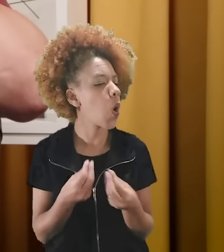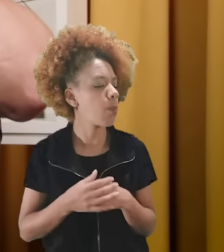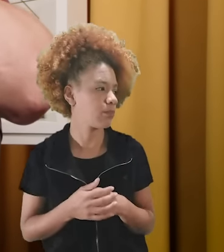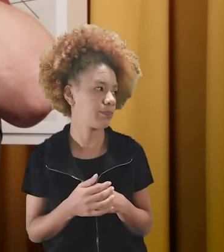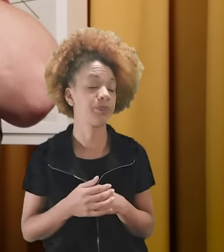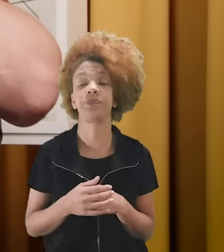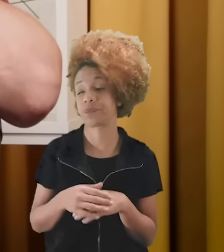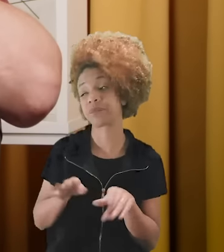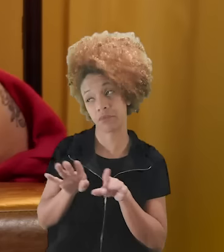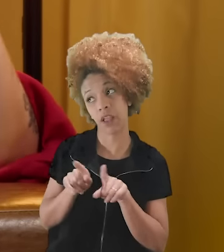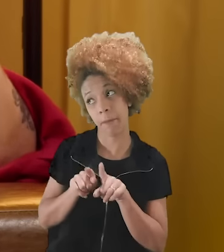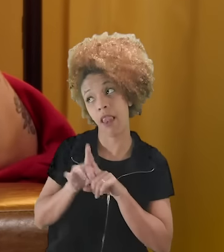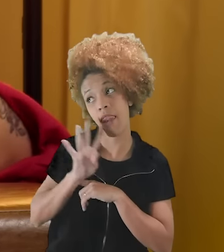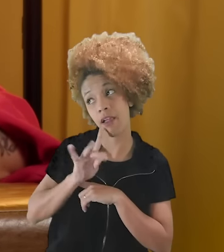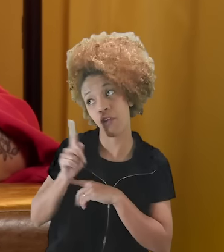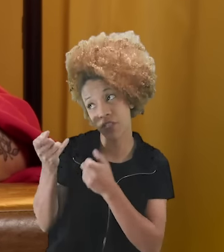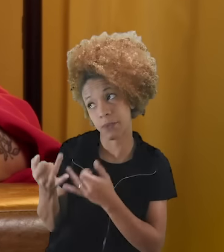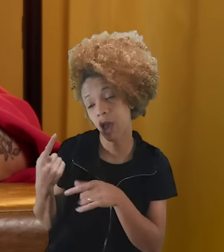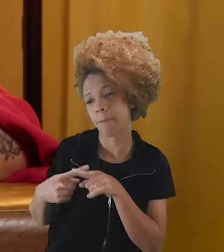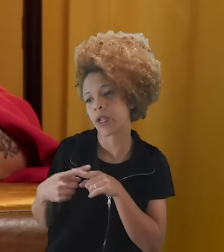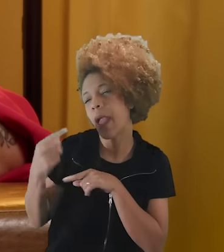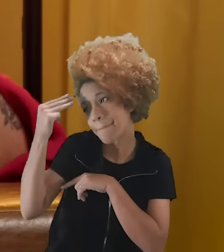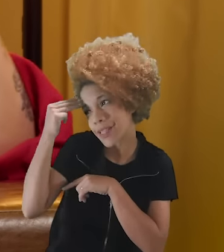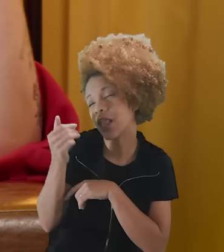que funciona o passo a passo inclusive muito legal você falar sobre isso porque essa mentalidade dos